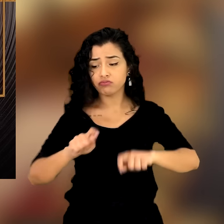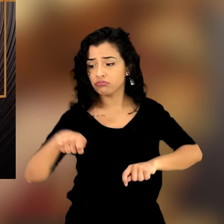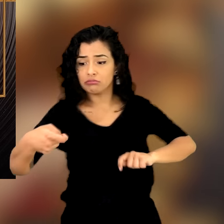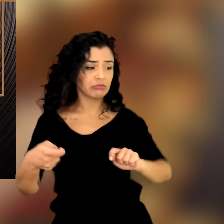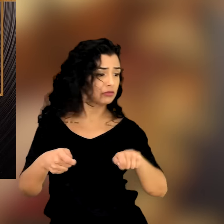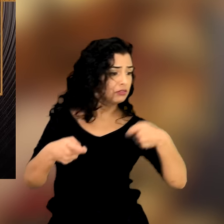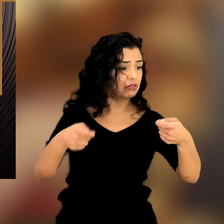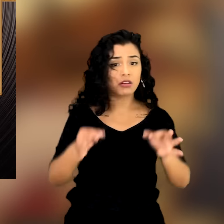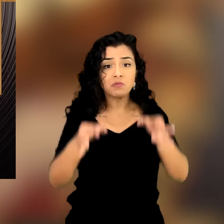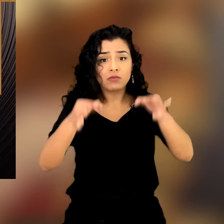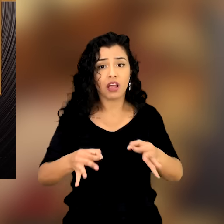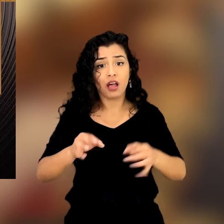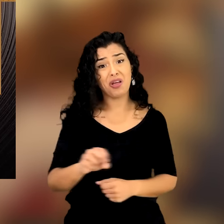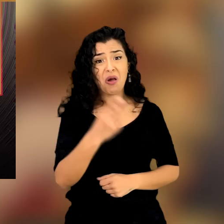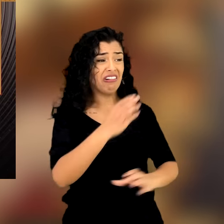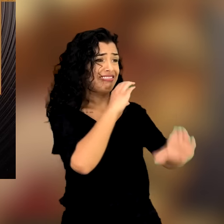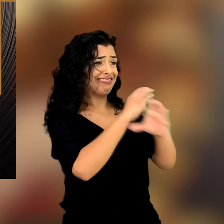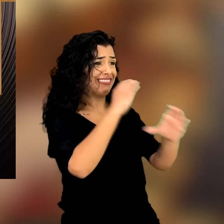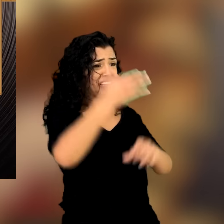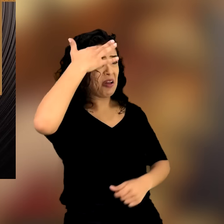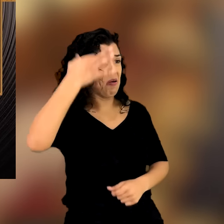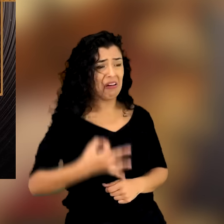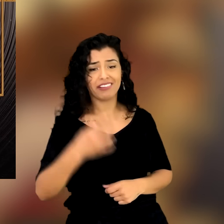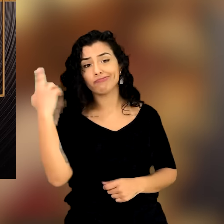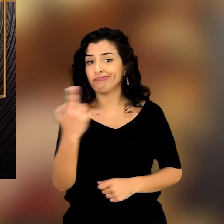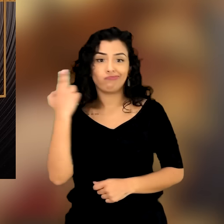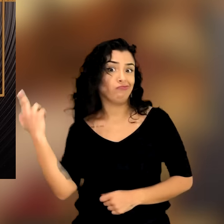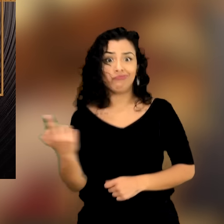Simbolizarem chaves que abrem grilhões De nada valerão senão forem entendidas